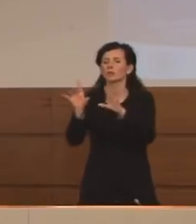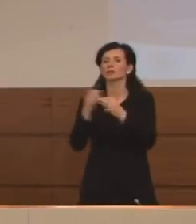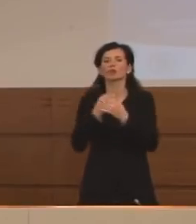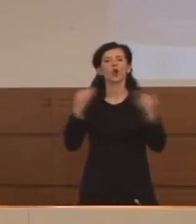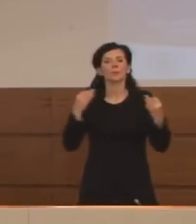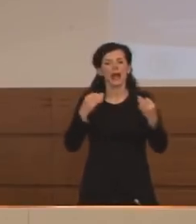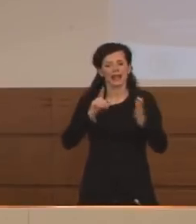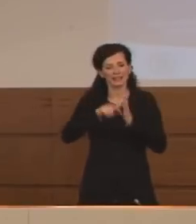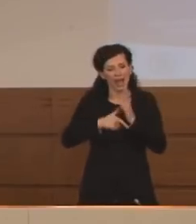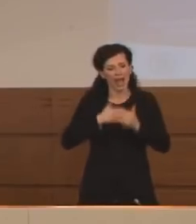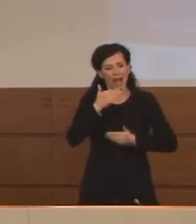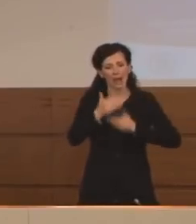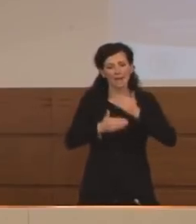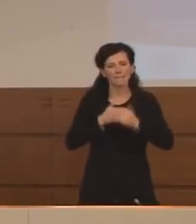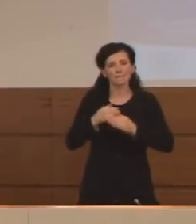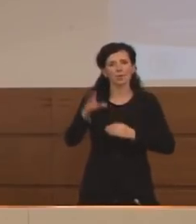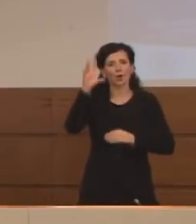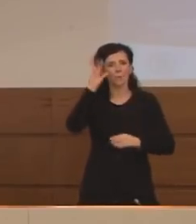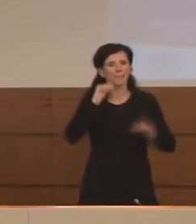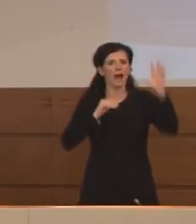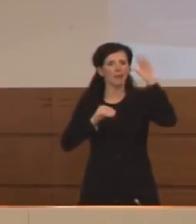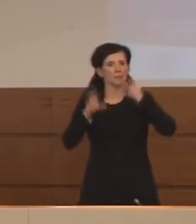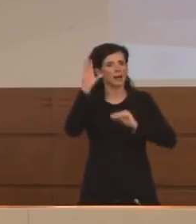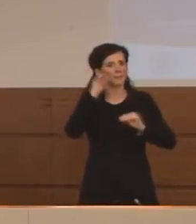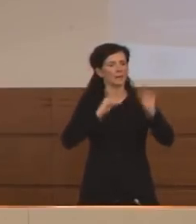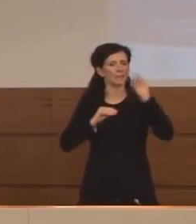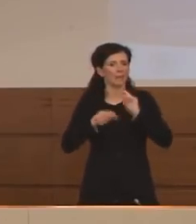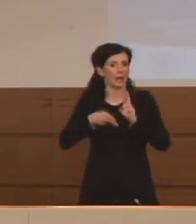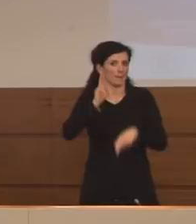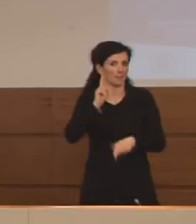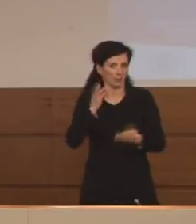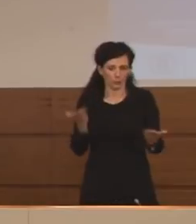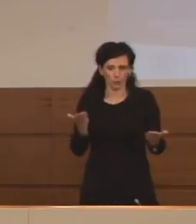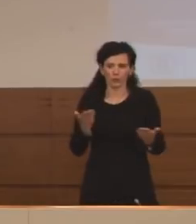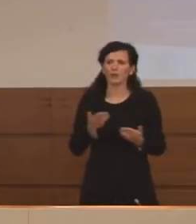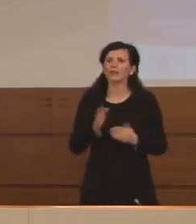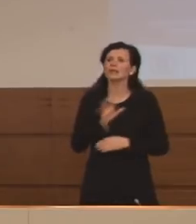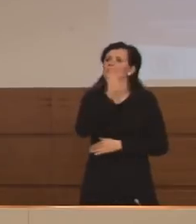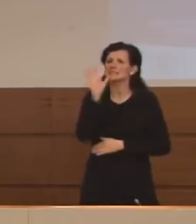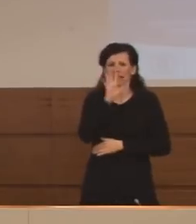Le macherine è uno di quegli argomenti complessi. Sembra facile ma è complessissimo.